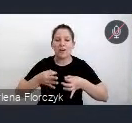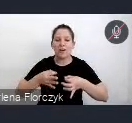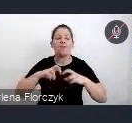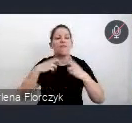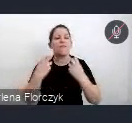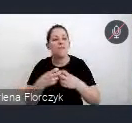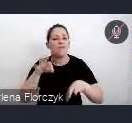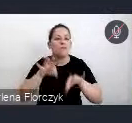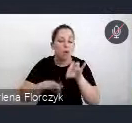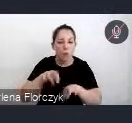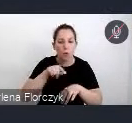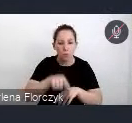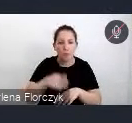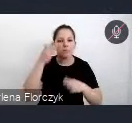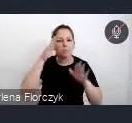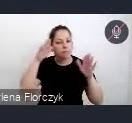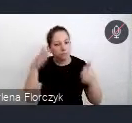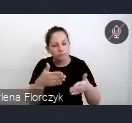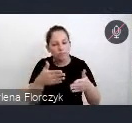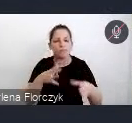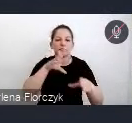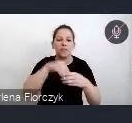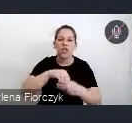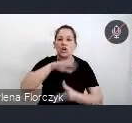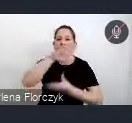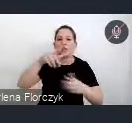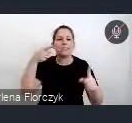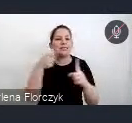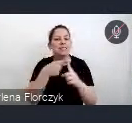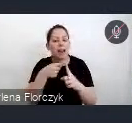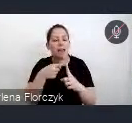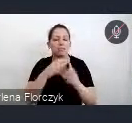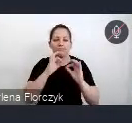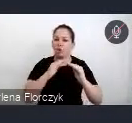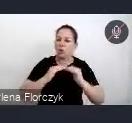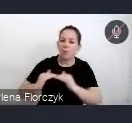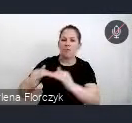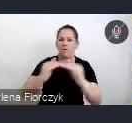będzie poświęcone wdrażaniu światowych celów zrównoważonego rozwoju na poziomie lokalnym.